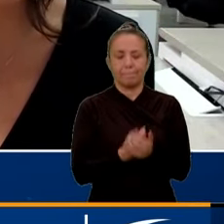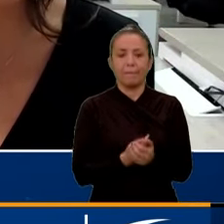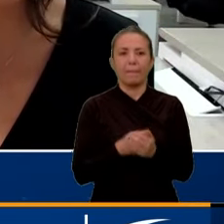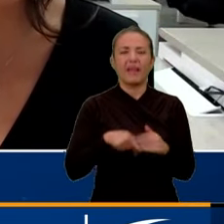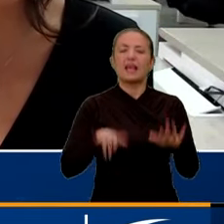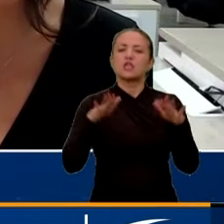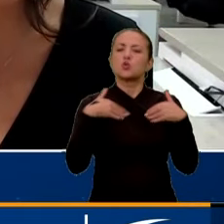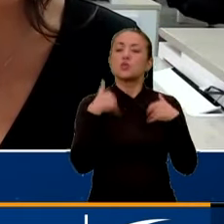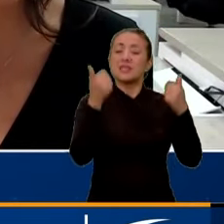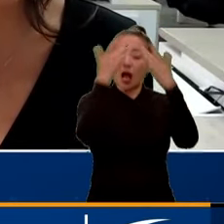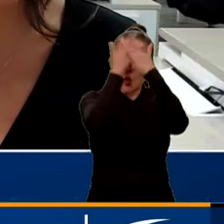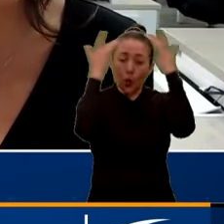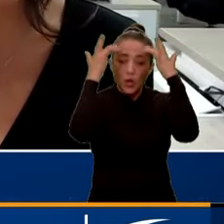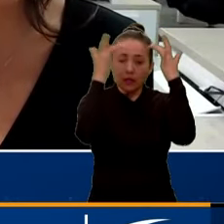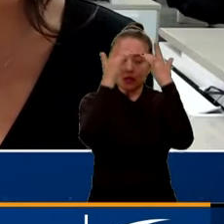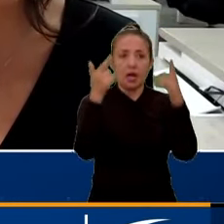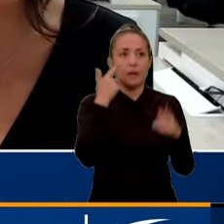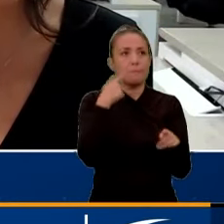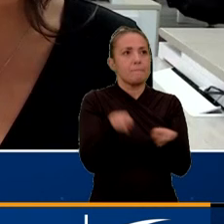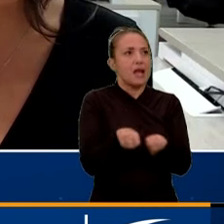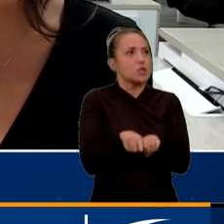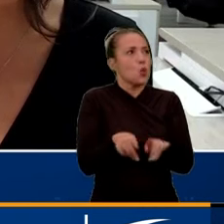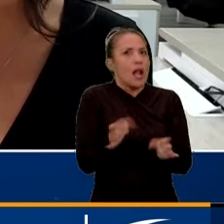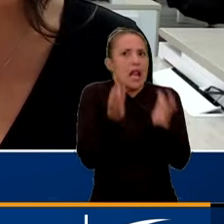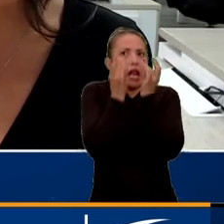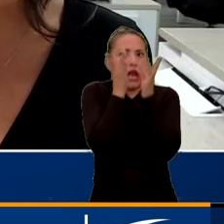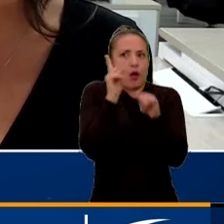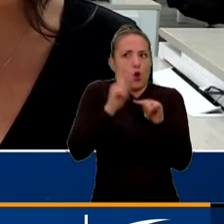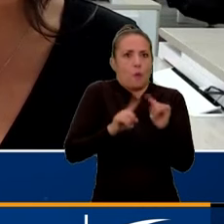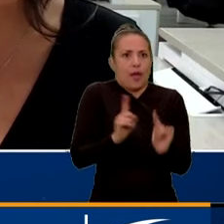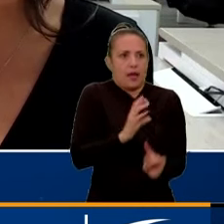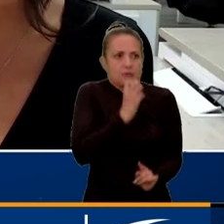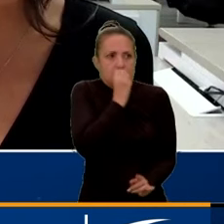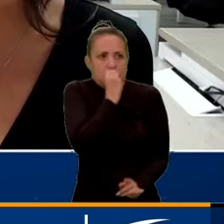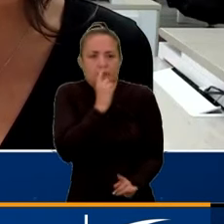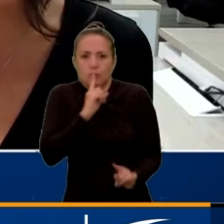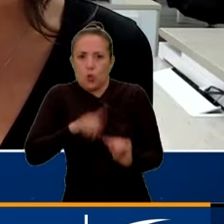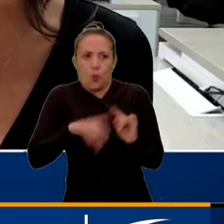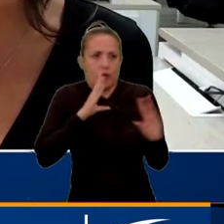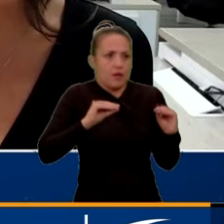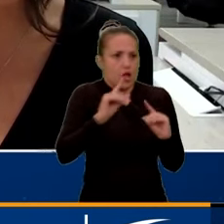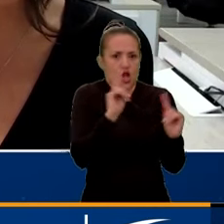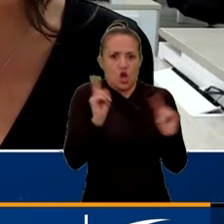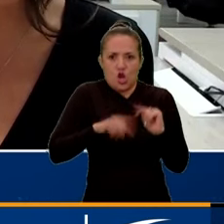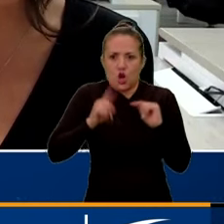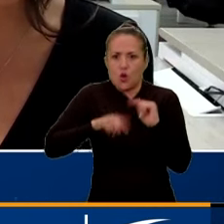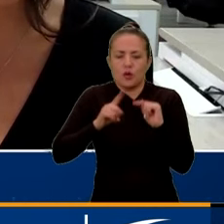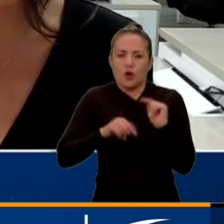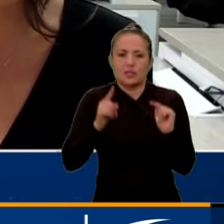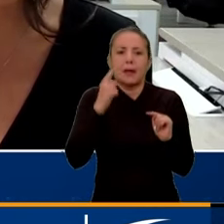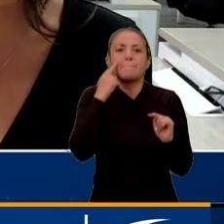cuartel cuatro por ciento en el mundo, bienvenido. )) las enfermedades mentales la